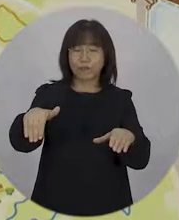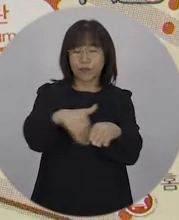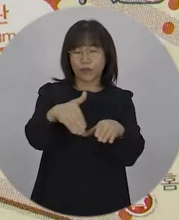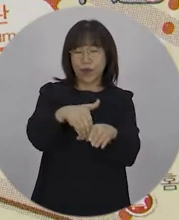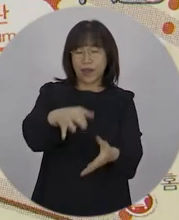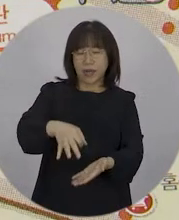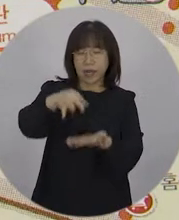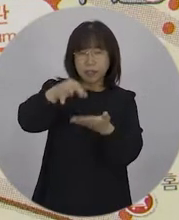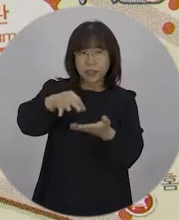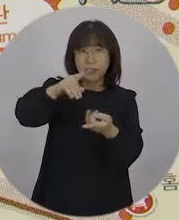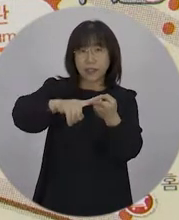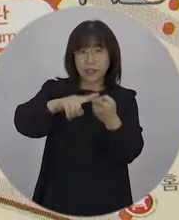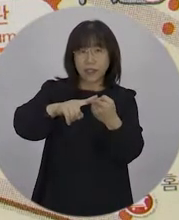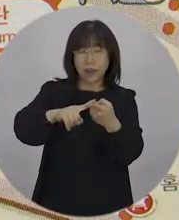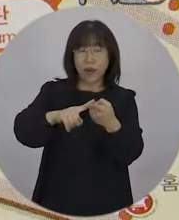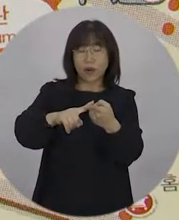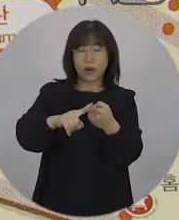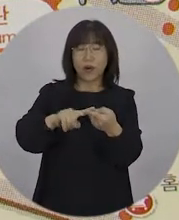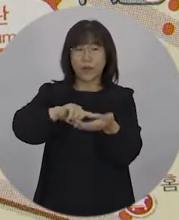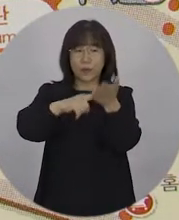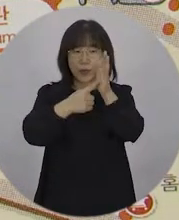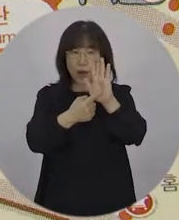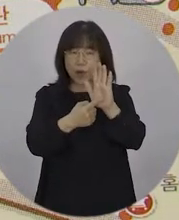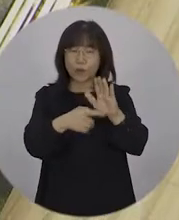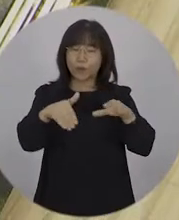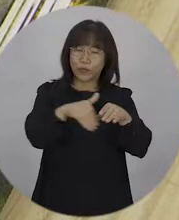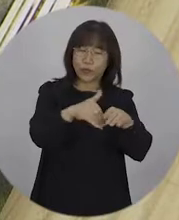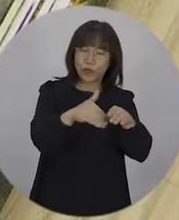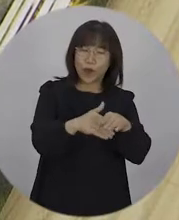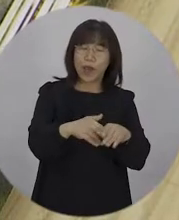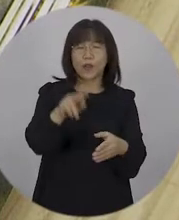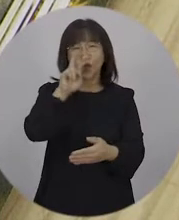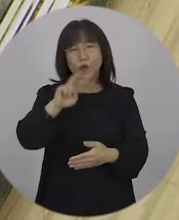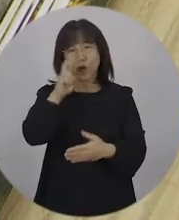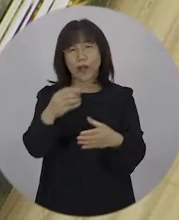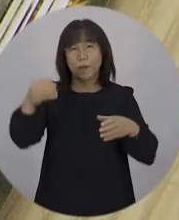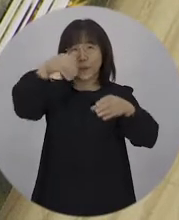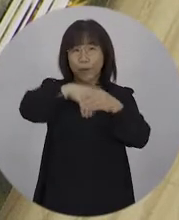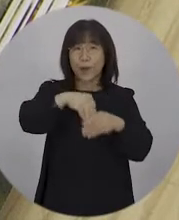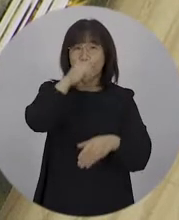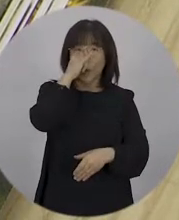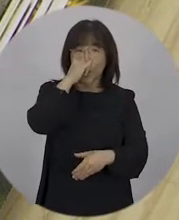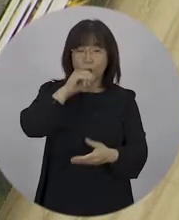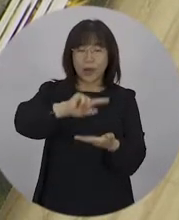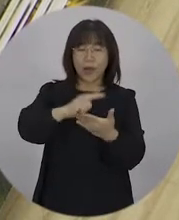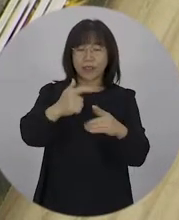dan untuk membantu merenungkan Gangseo-gu setelah perjalanan, kata-kata bijak dan lagu-lagu juga dikenalkan. Secara khusus, Gangseo Dulle-gil